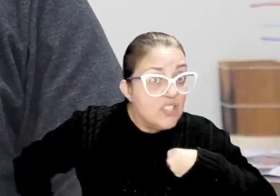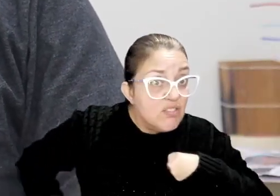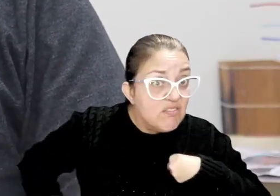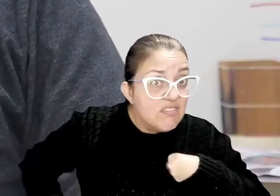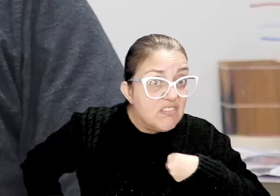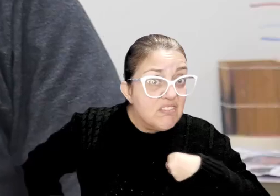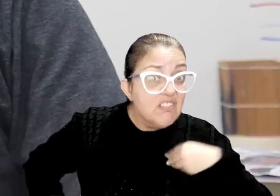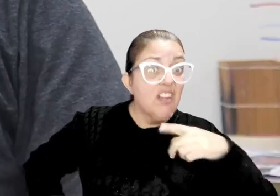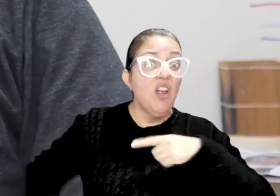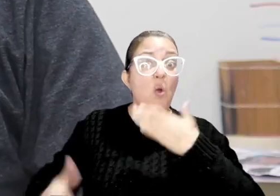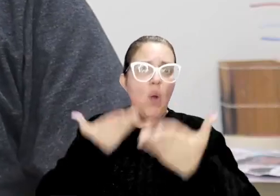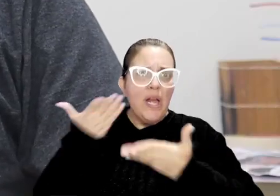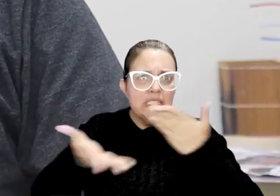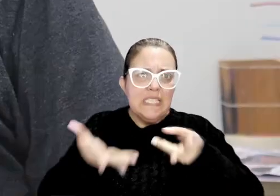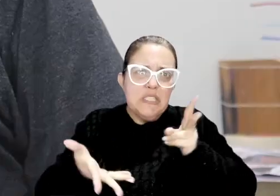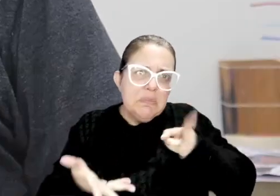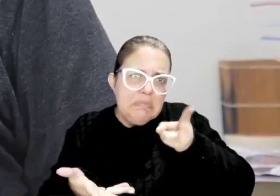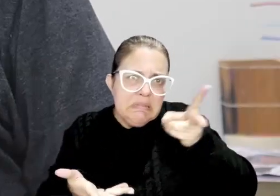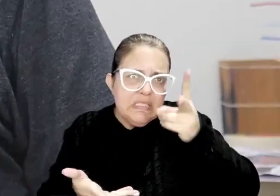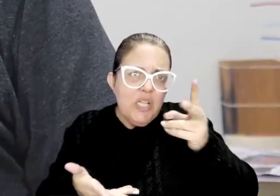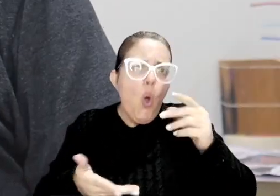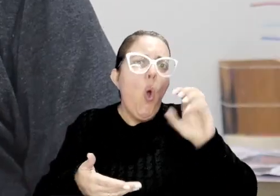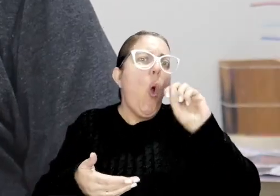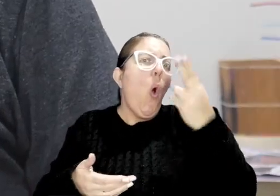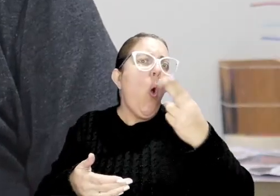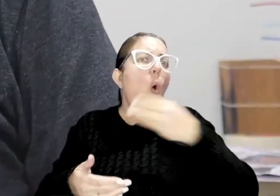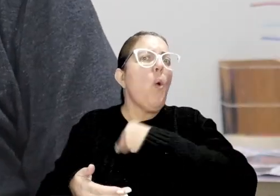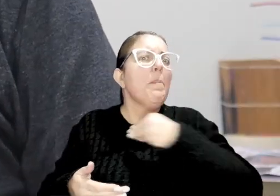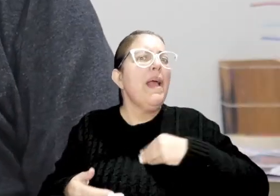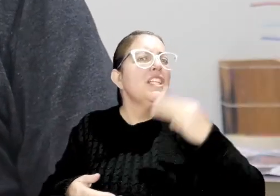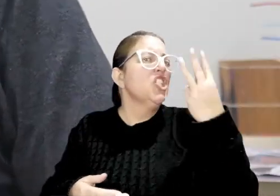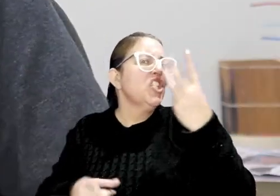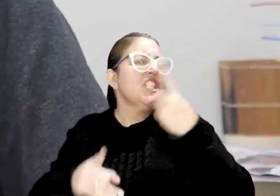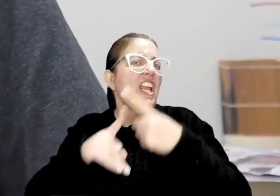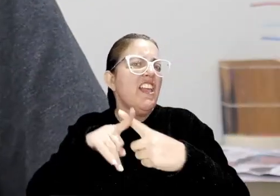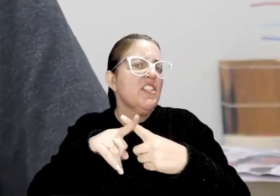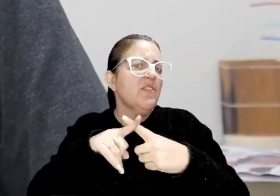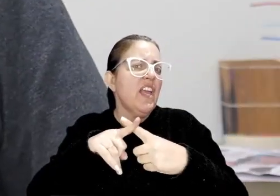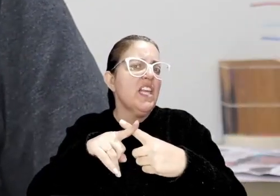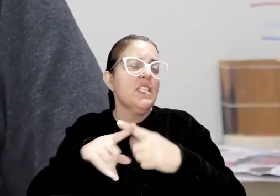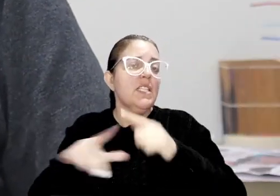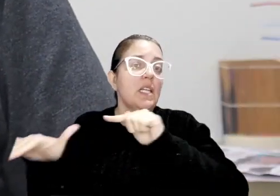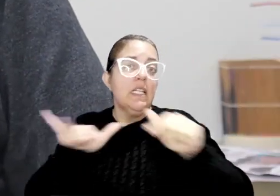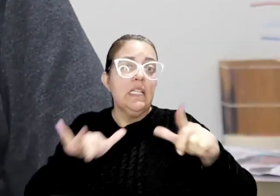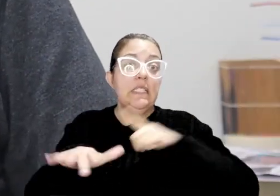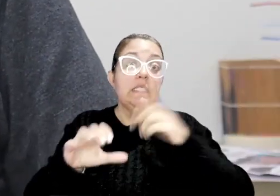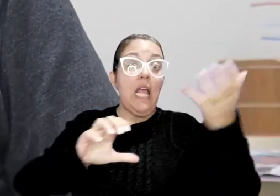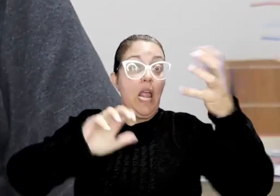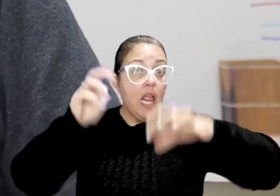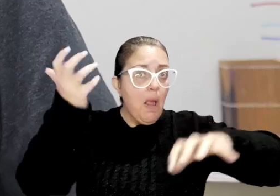ser removido tem ambulância então a forma como é avaliada é por um olhar sempre muito externo muito